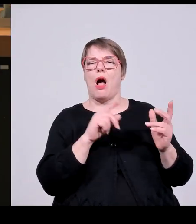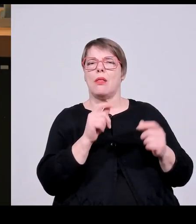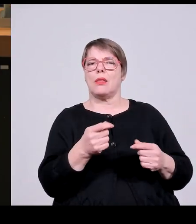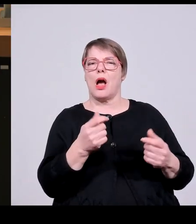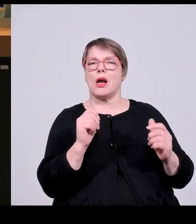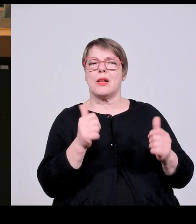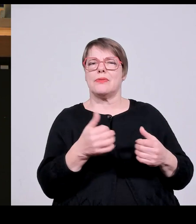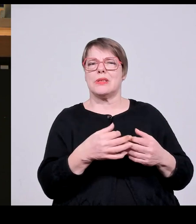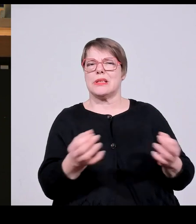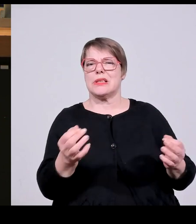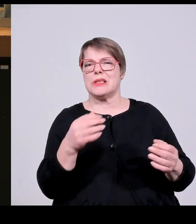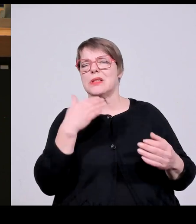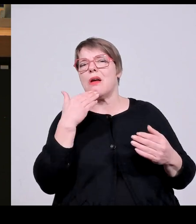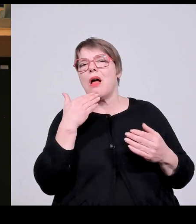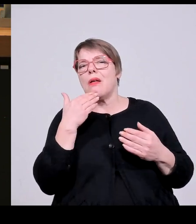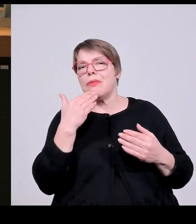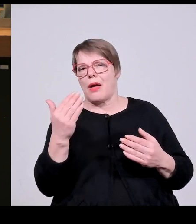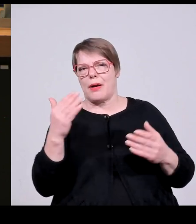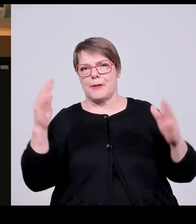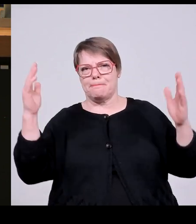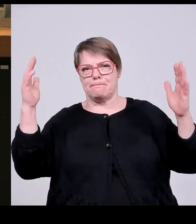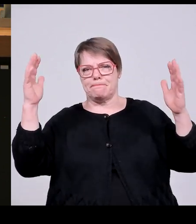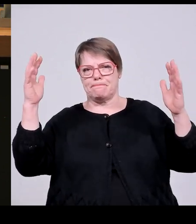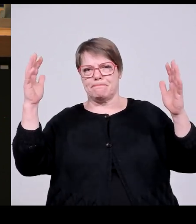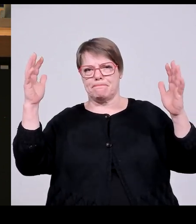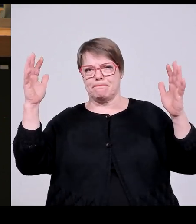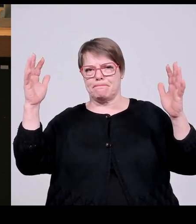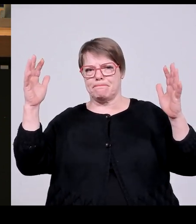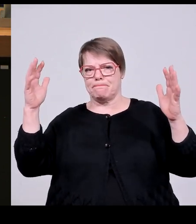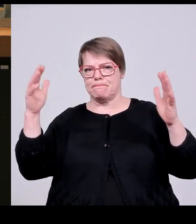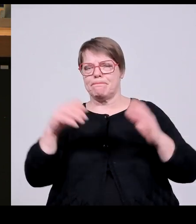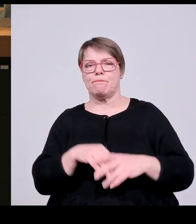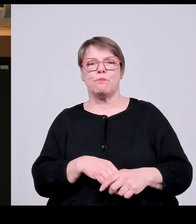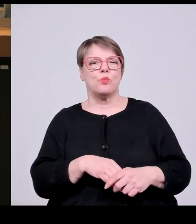hier, dass das alles nötig sei, weil sonst der Zusammenhalt